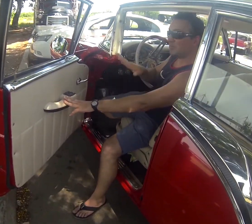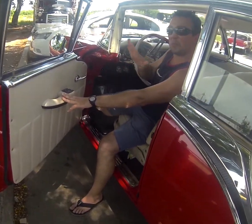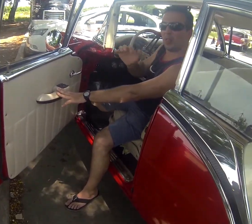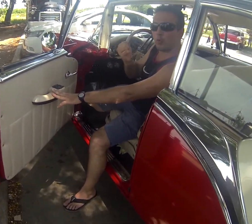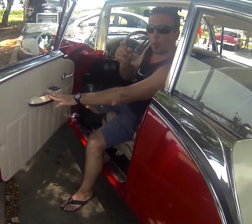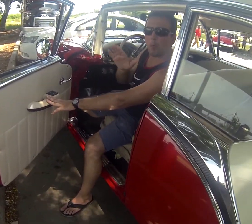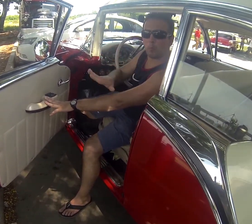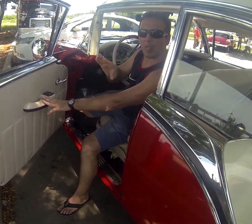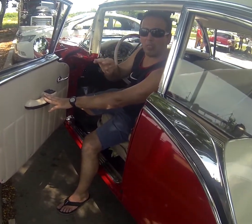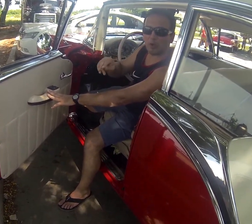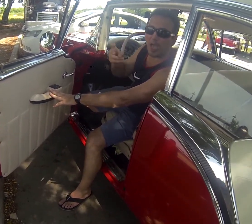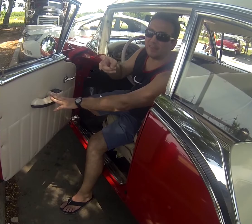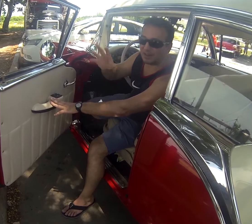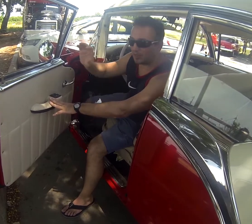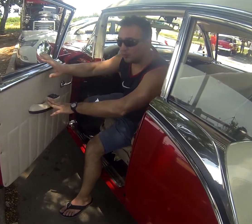Los pedales son duros o a veces blandos